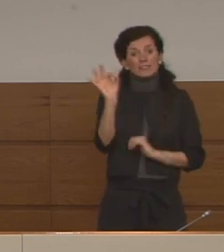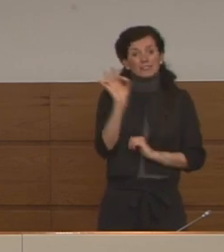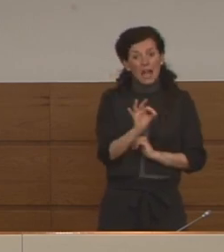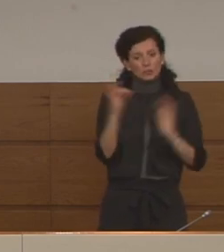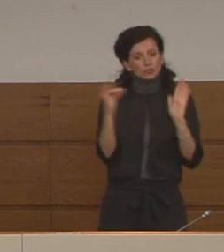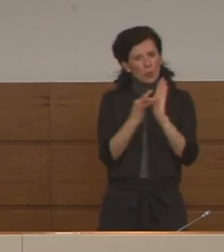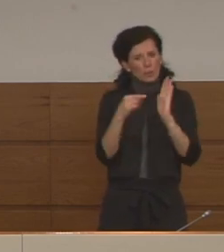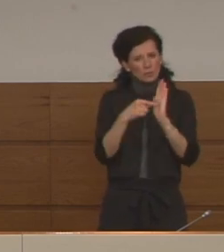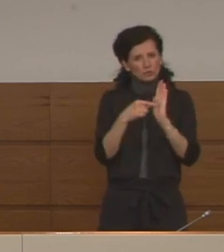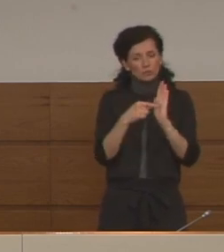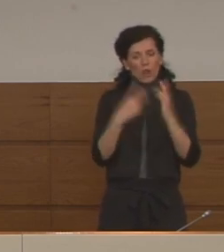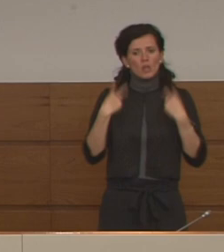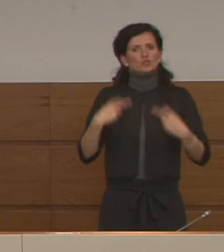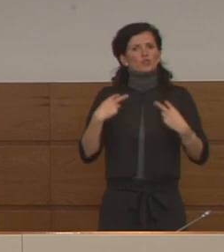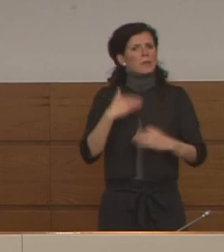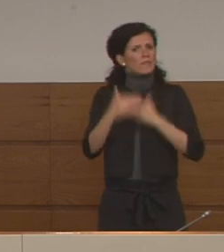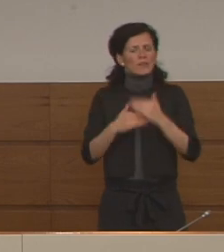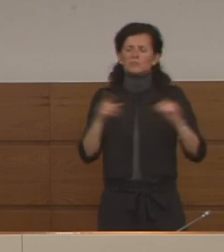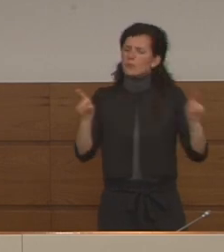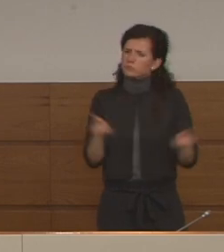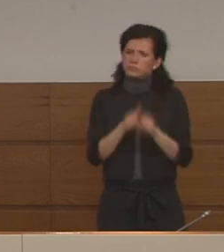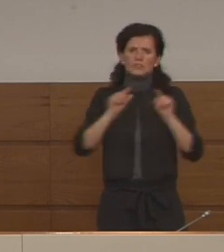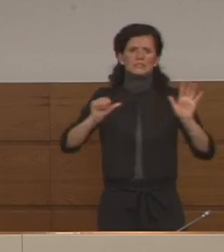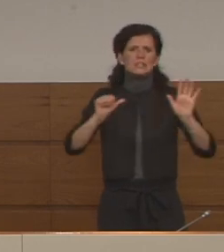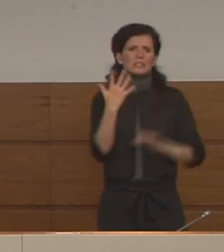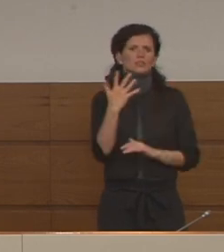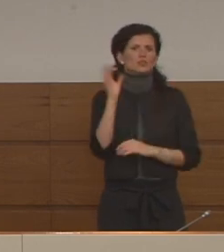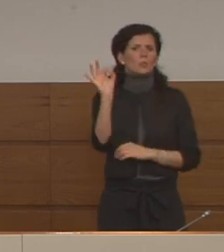assolutamente identico, cioè del 65%.